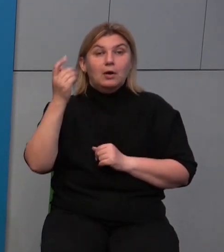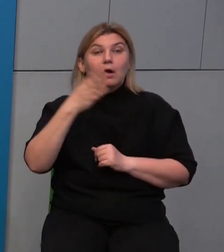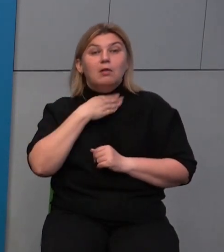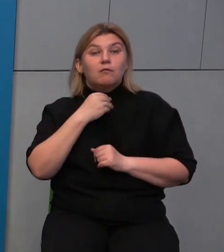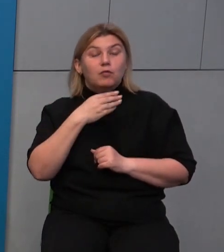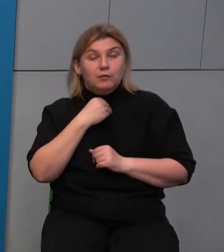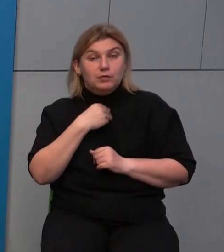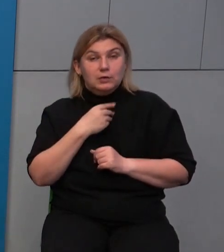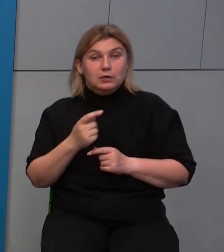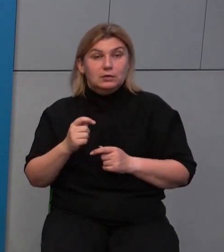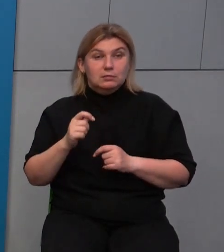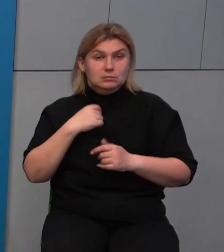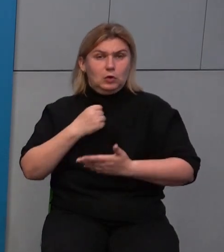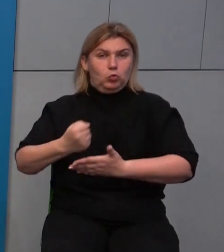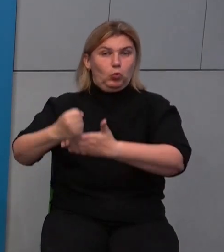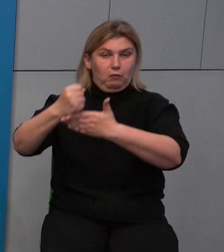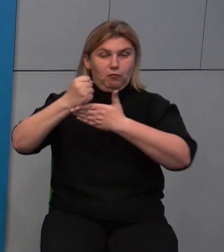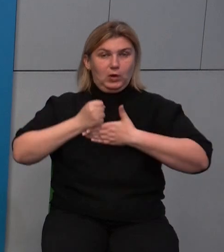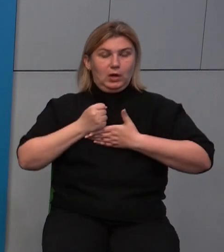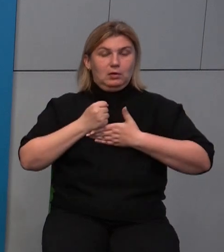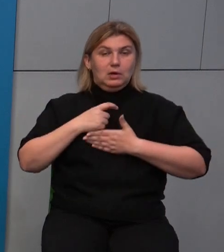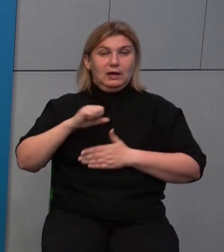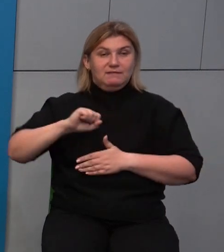Dostałam grant, było fajnie, pojechałam,